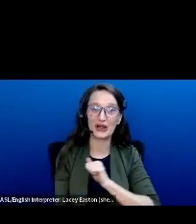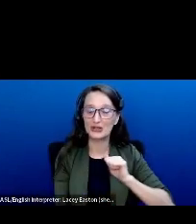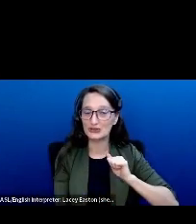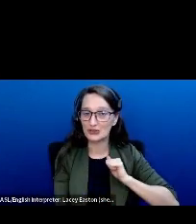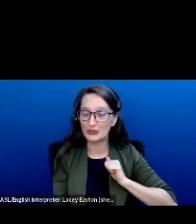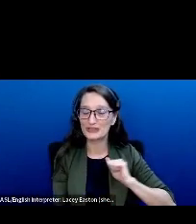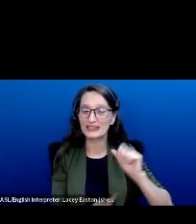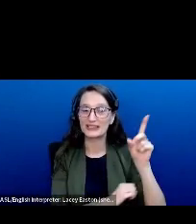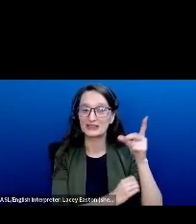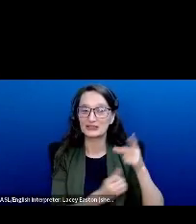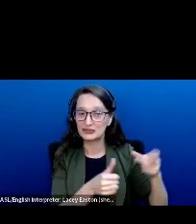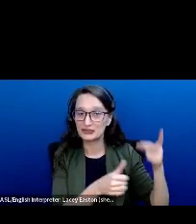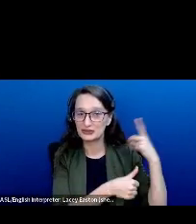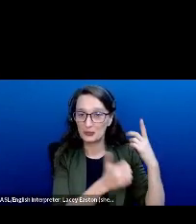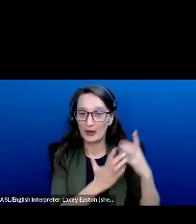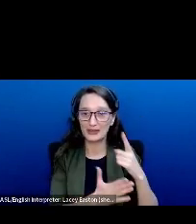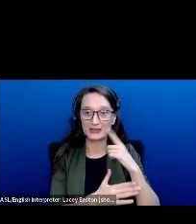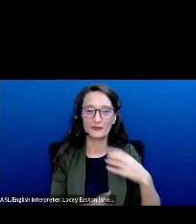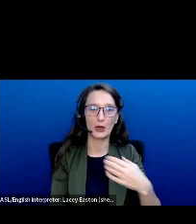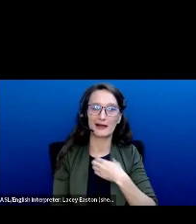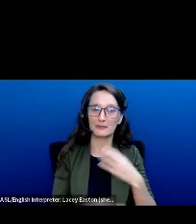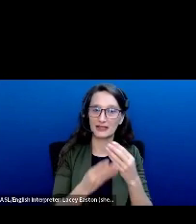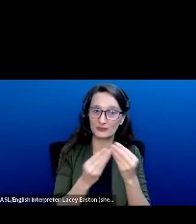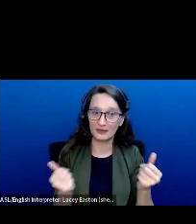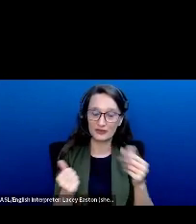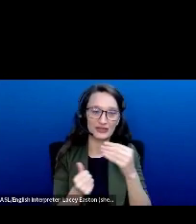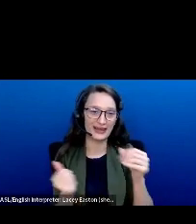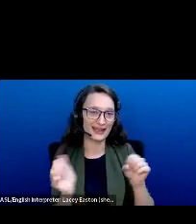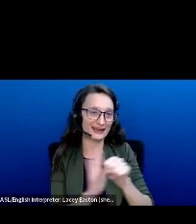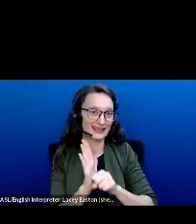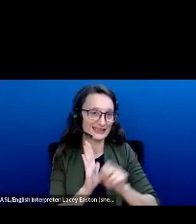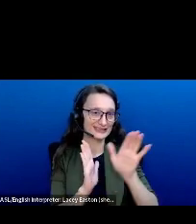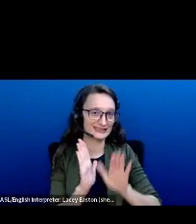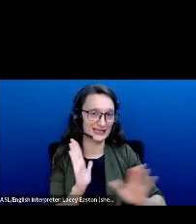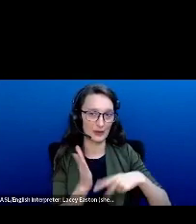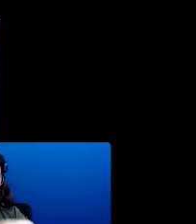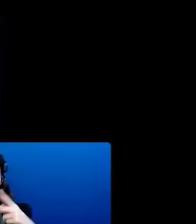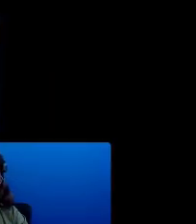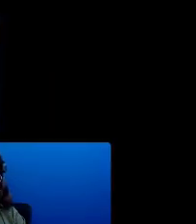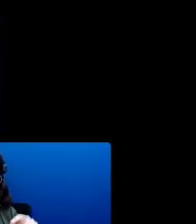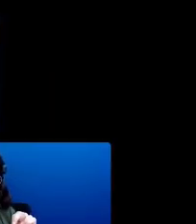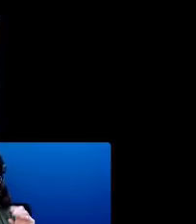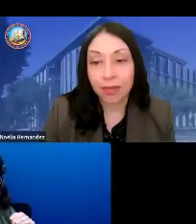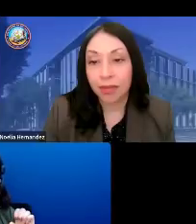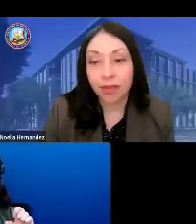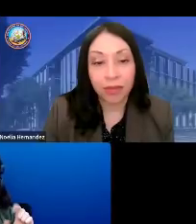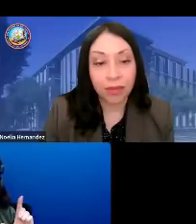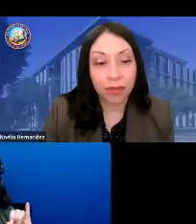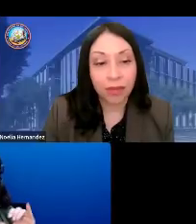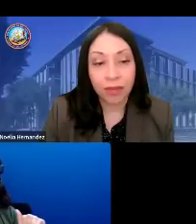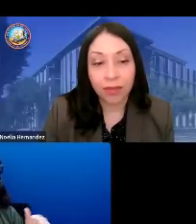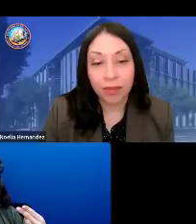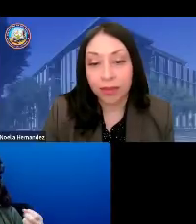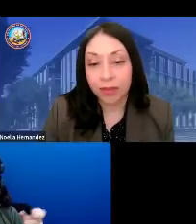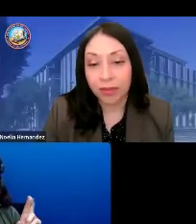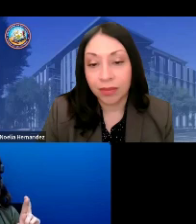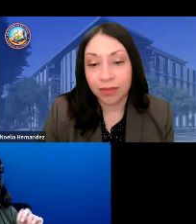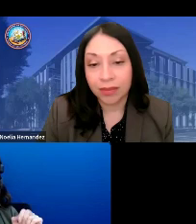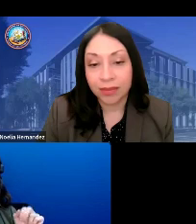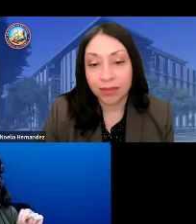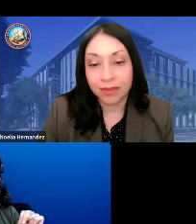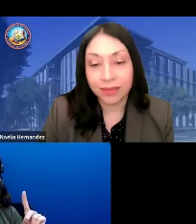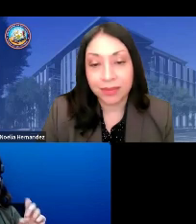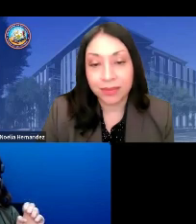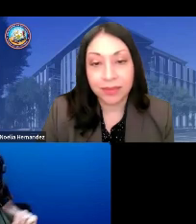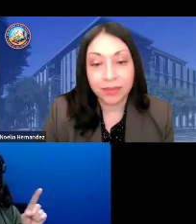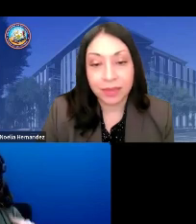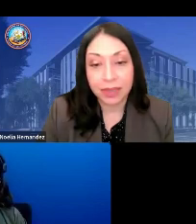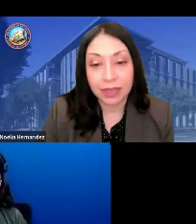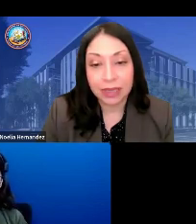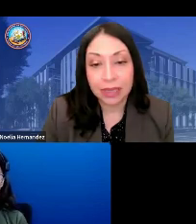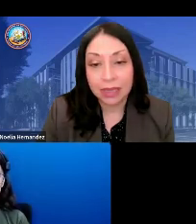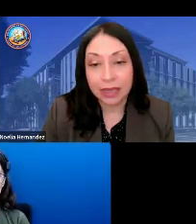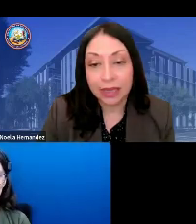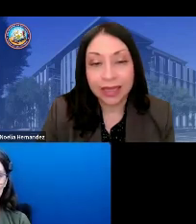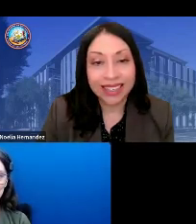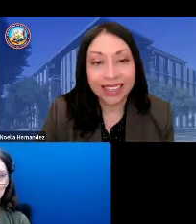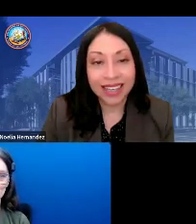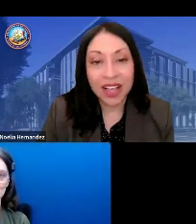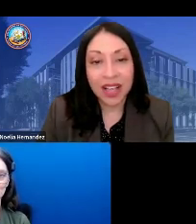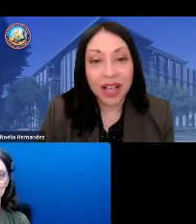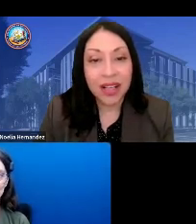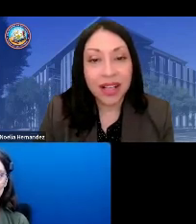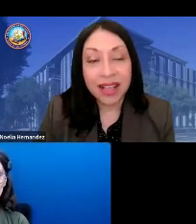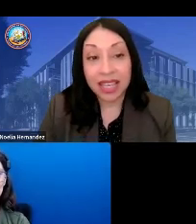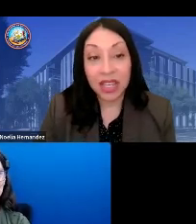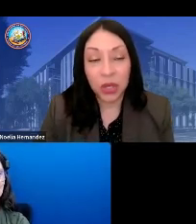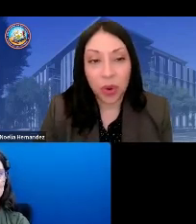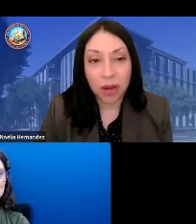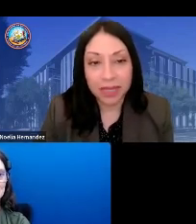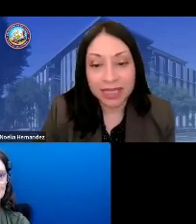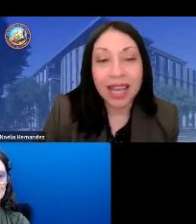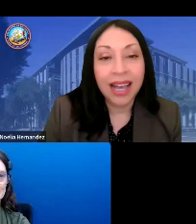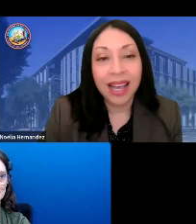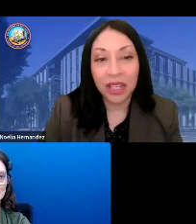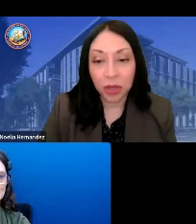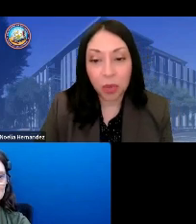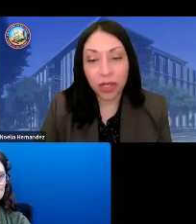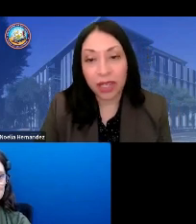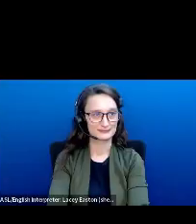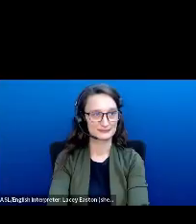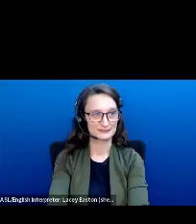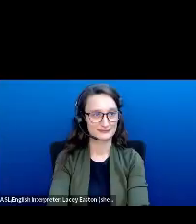Resolución de Quejas y Programas Estatales de Educación Especial del Departamento de Educación de California. Noelia Hernandez gracias Robin y buenos días a todos bienvenidos de nuevo a la